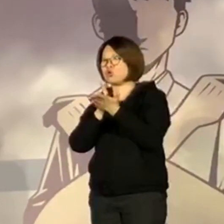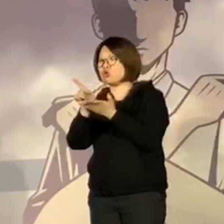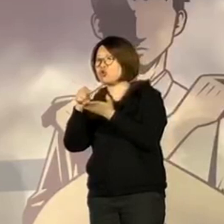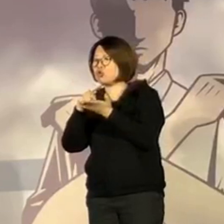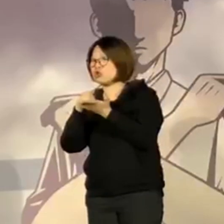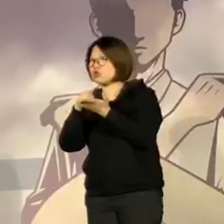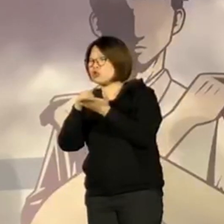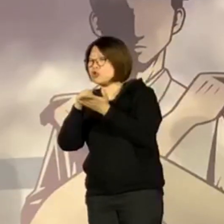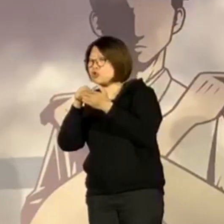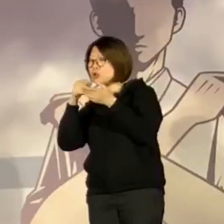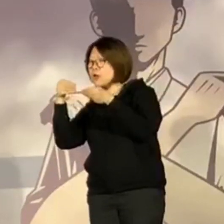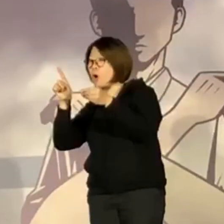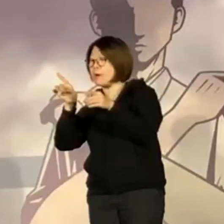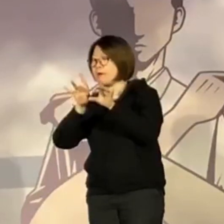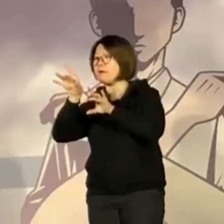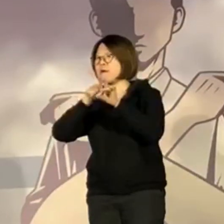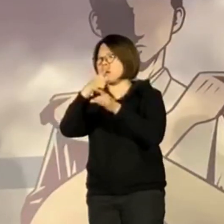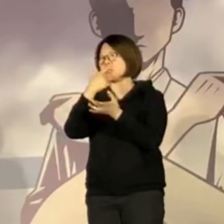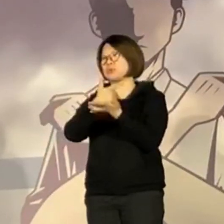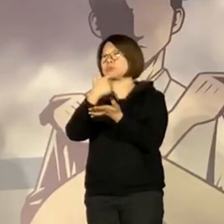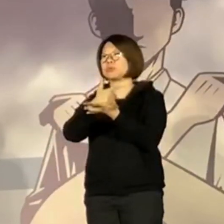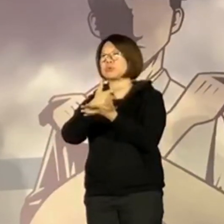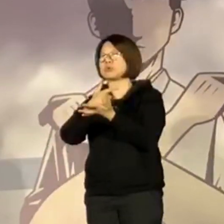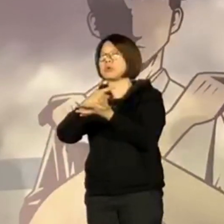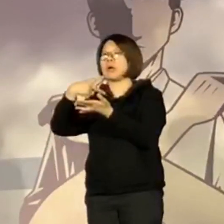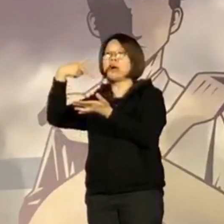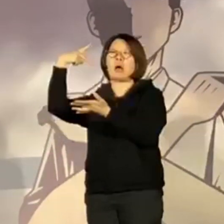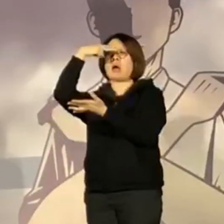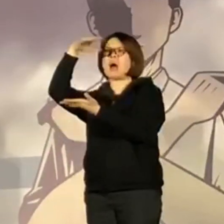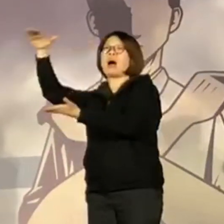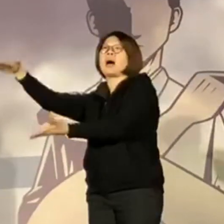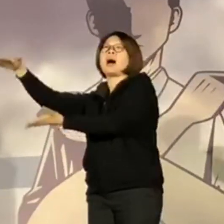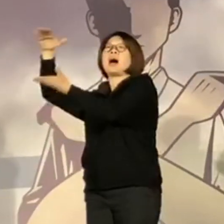我們的教科書 我們的教材 陽光透明的